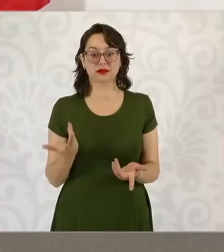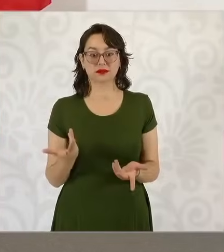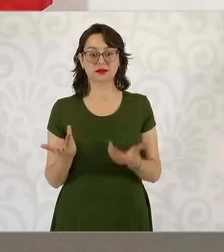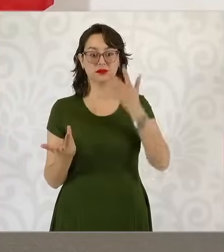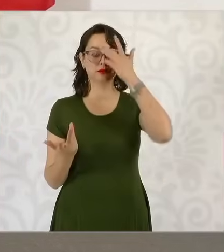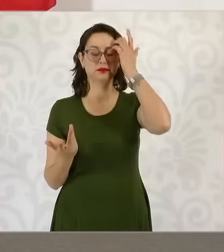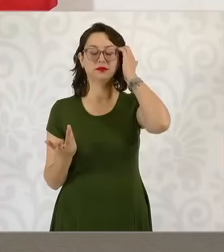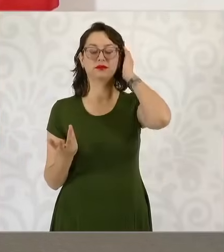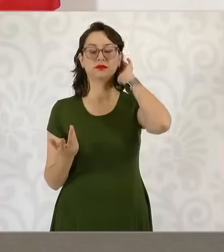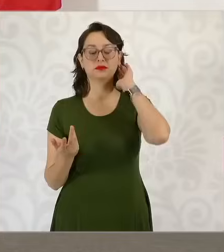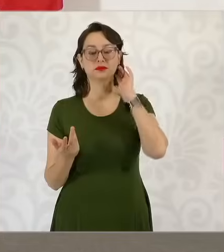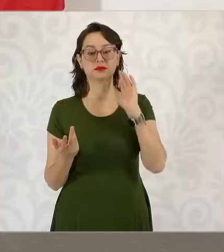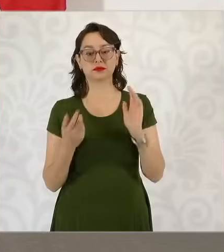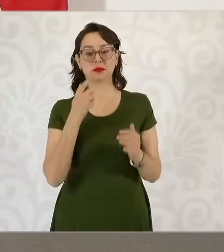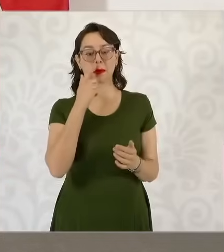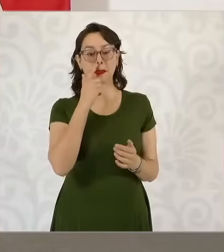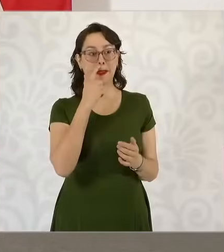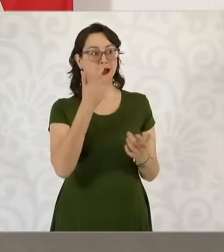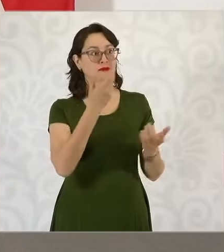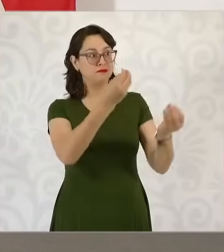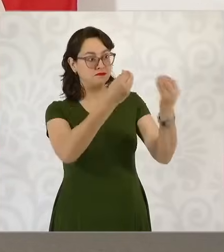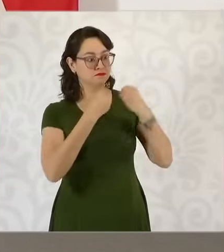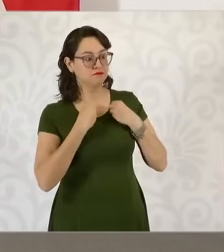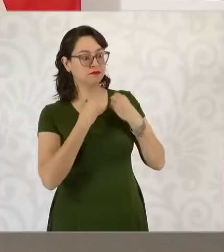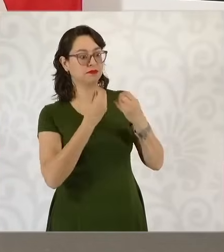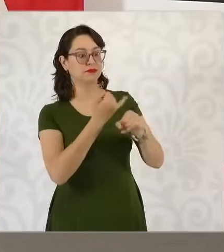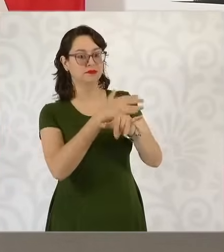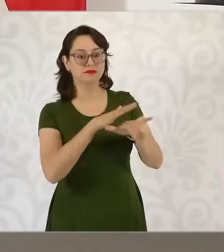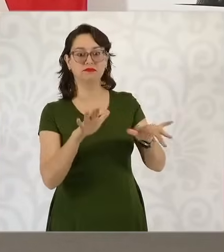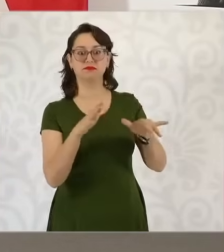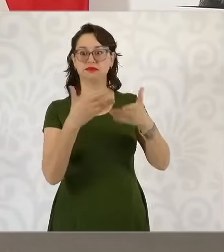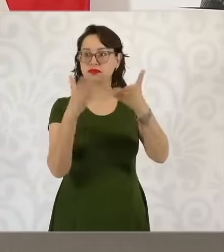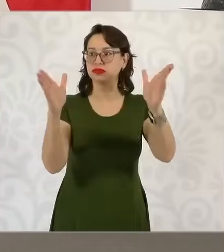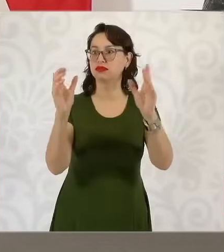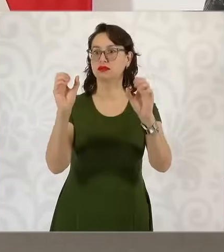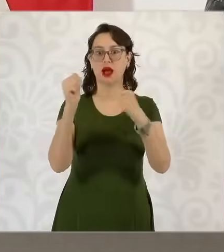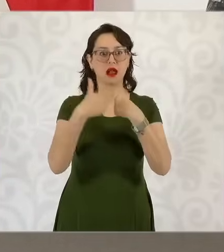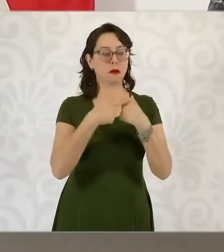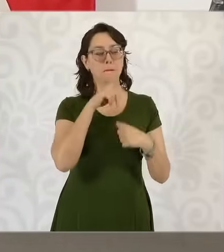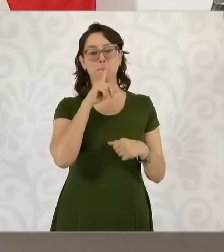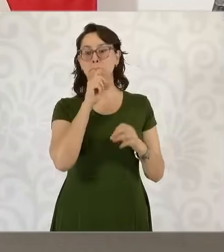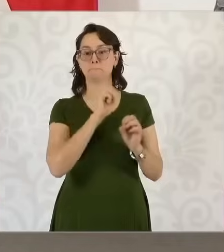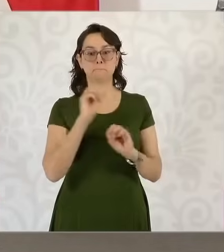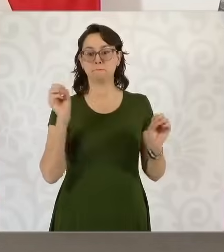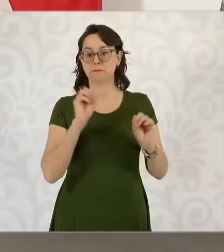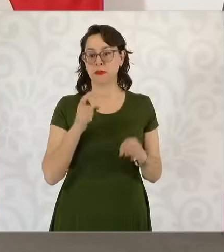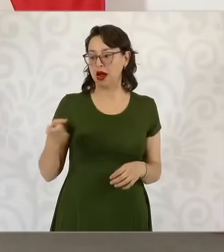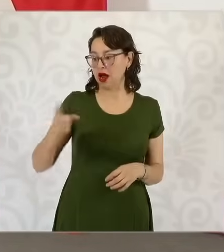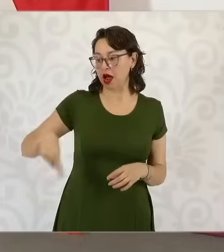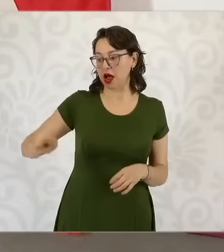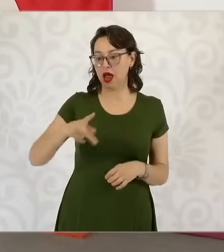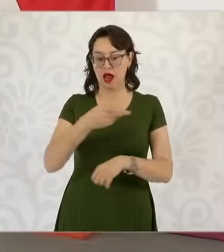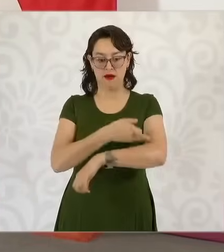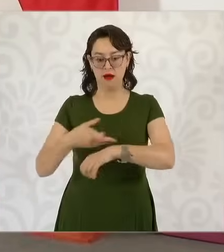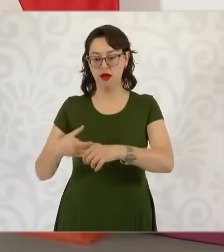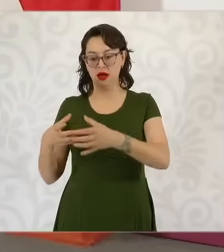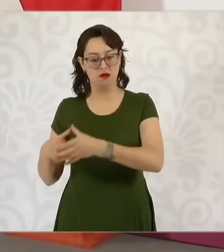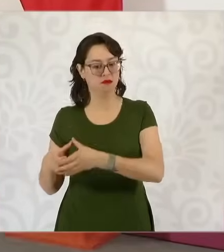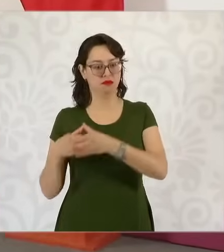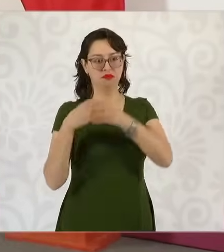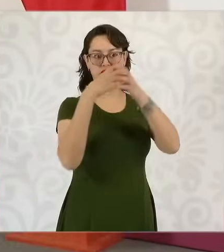no tenemos la información oficial o pública que diga por qué entró esta familia